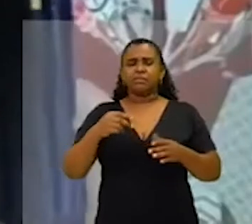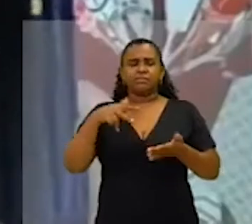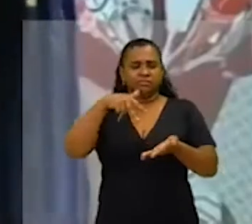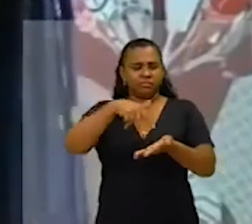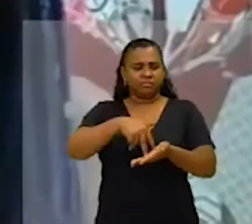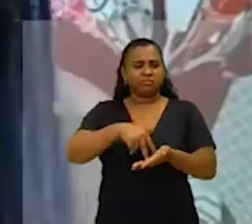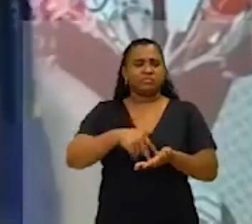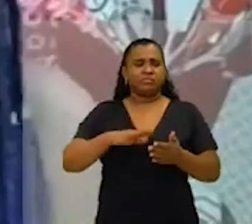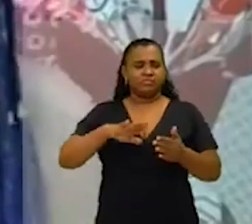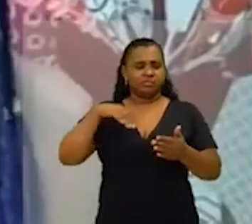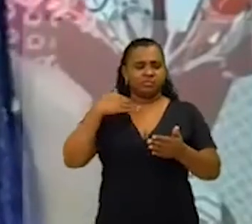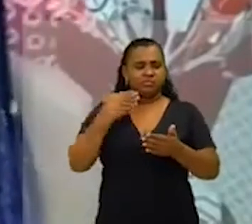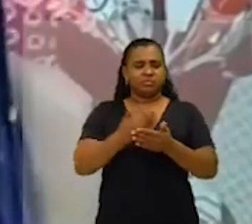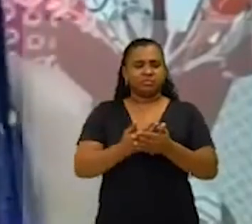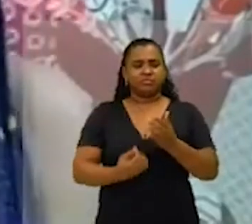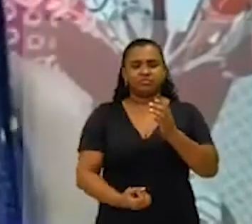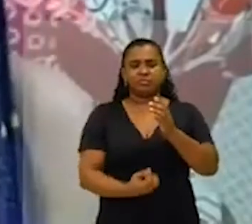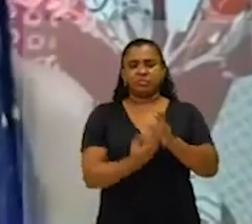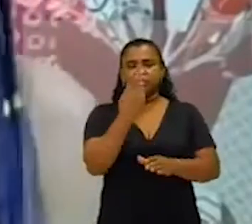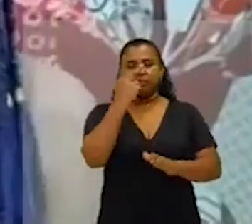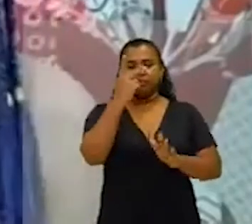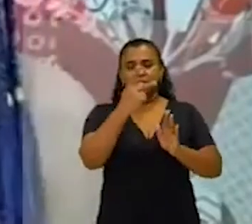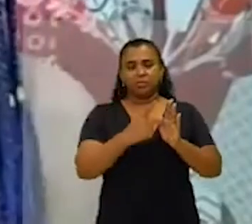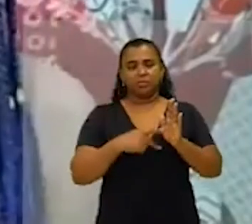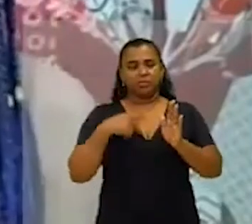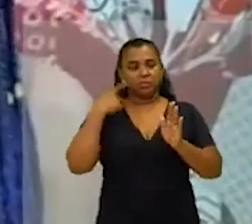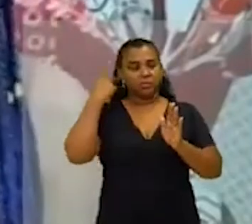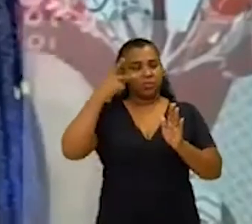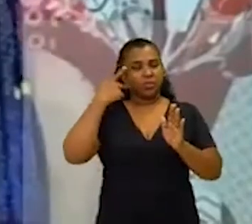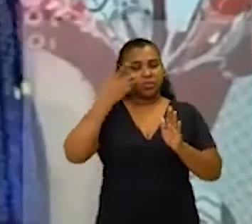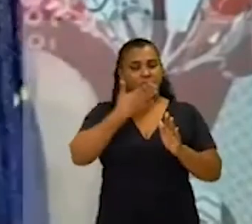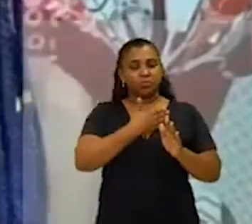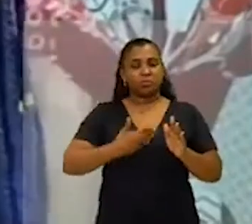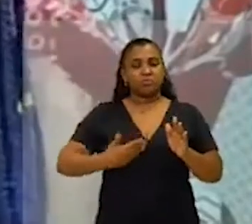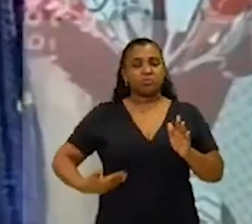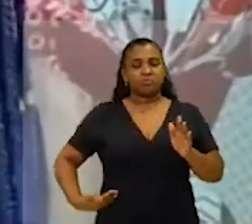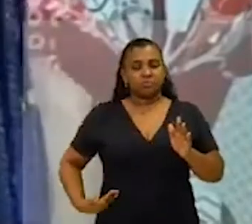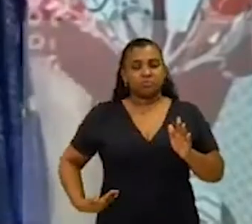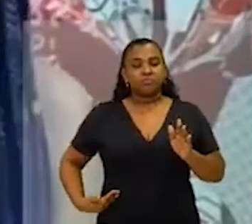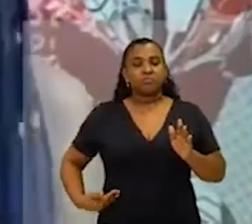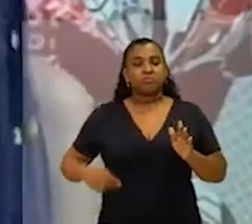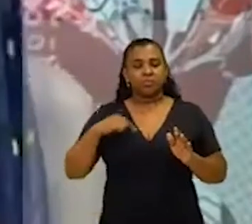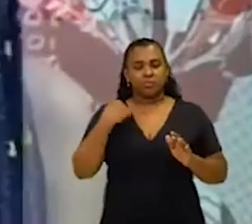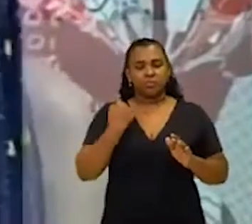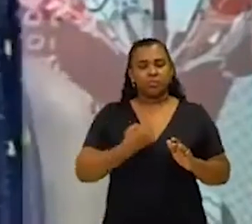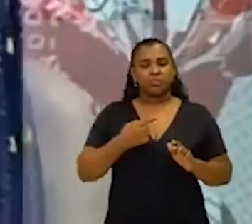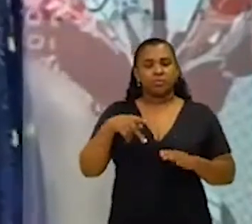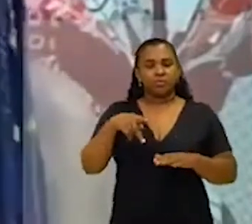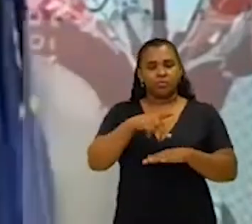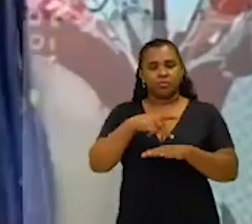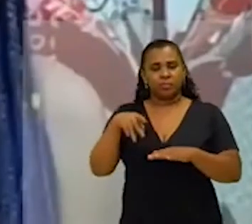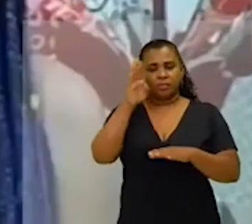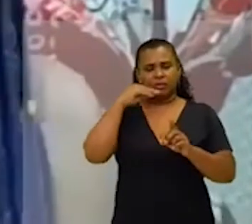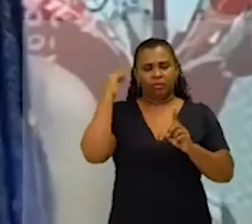a formulação de todas as políticas públicas nós somos um país de muitas mulher habilidades que